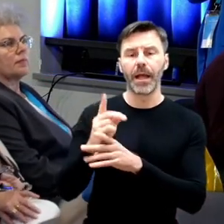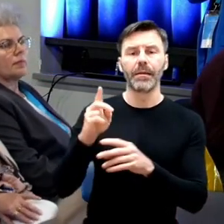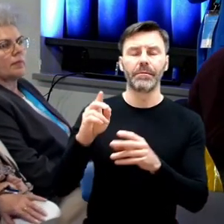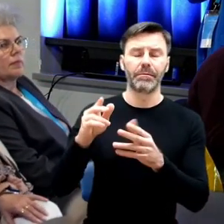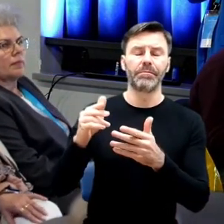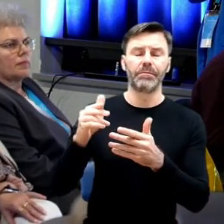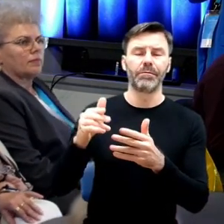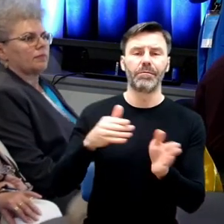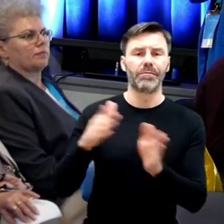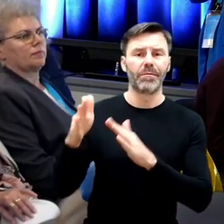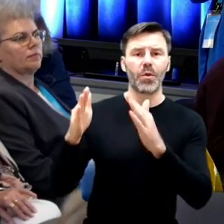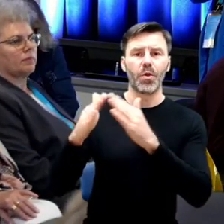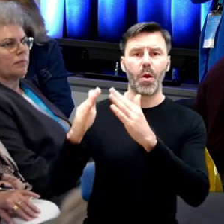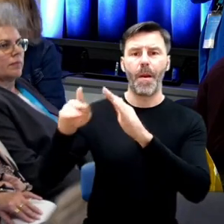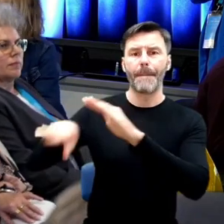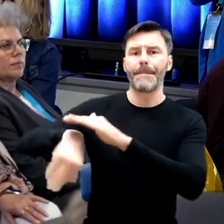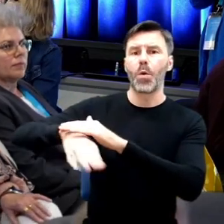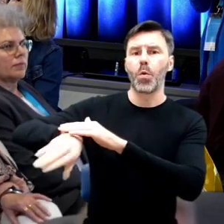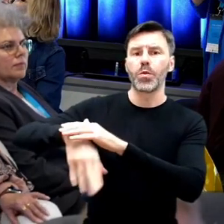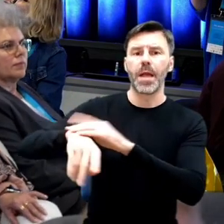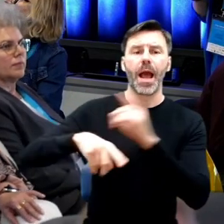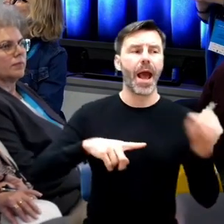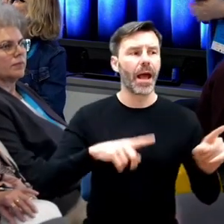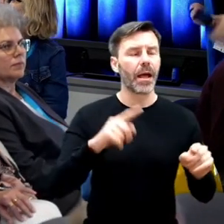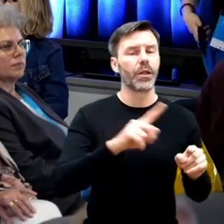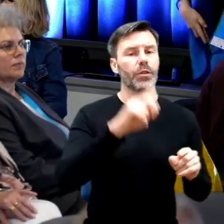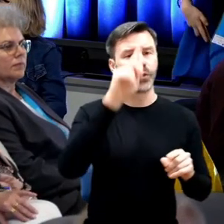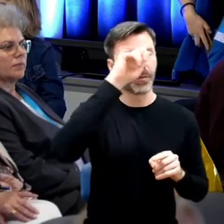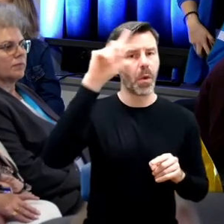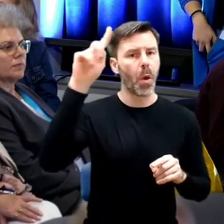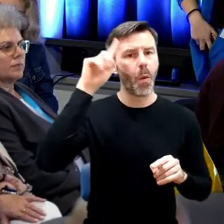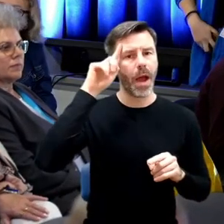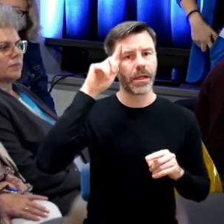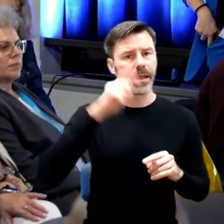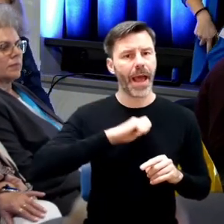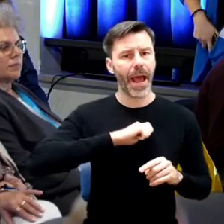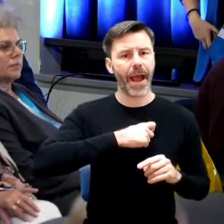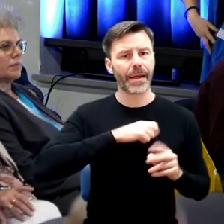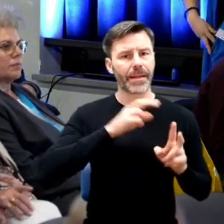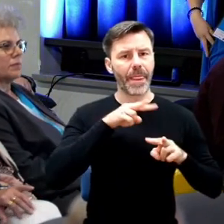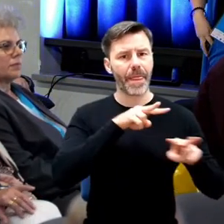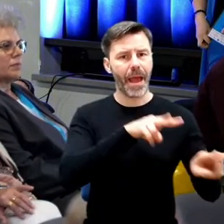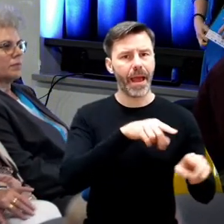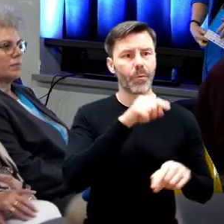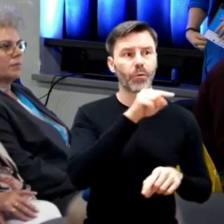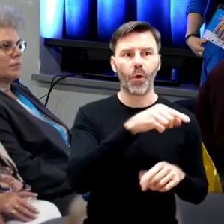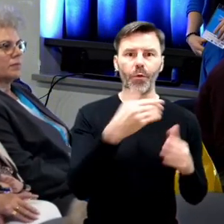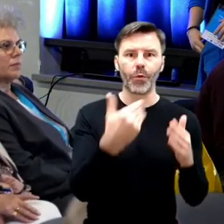a społeczne agencje najmu to jeszcze jedno rozwiązanie, które już się doczekało ustawy,